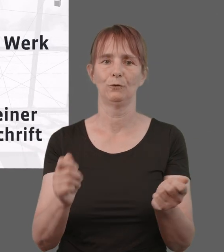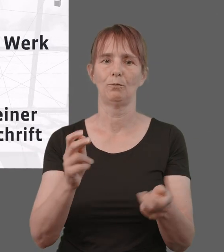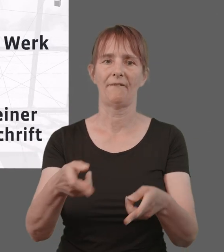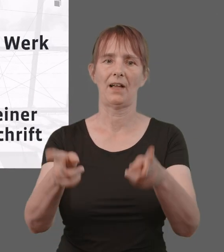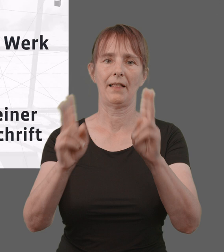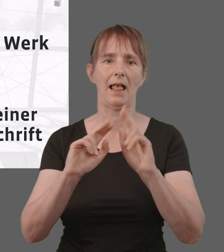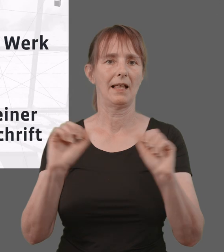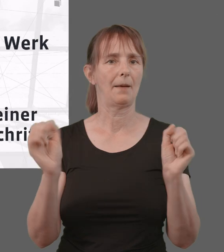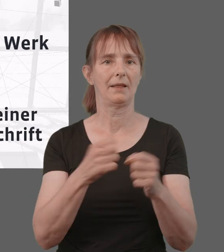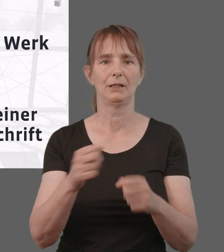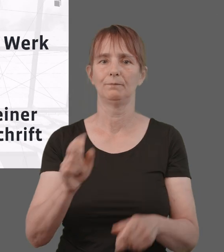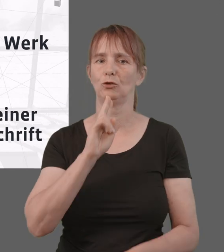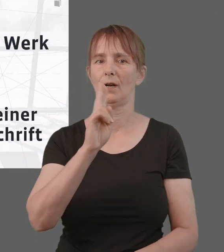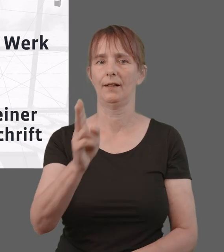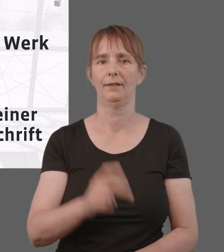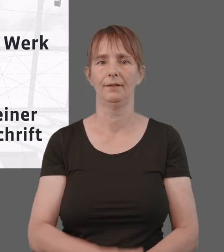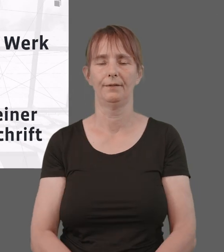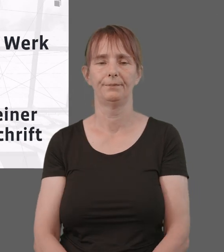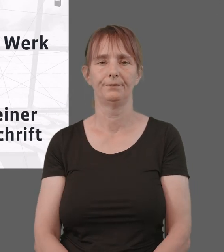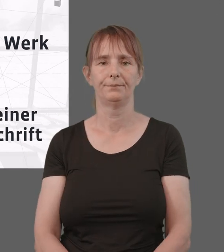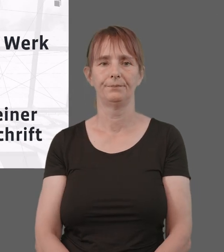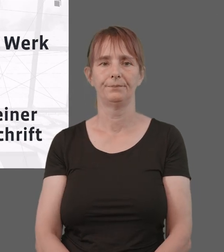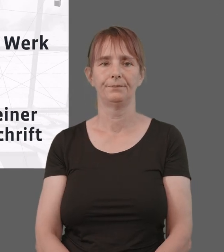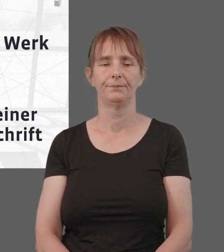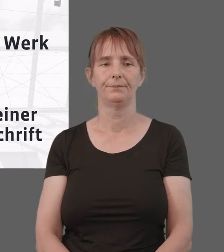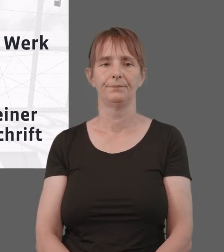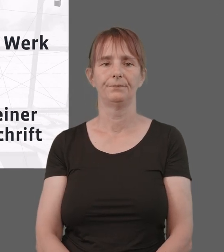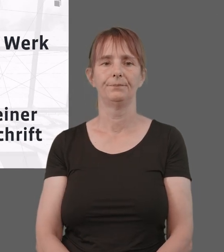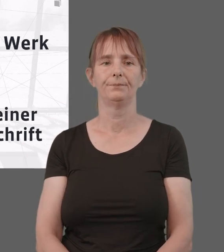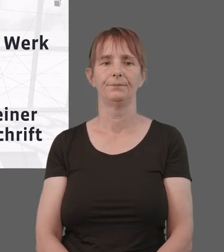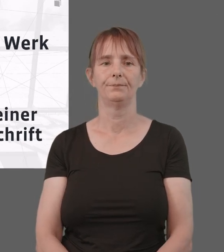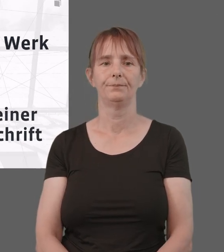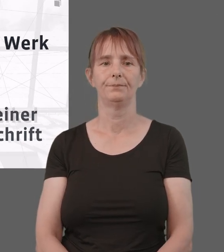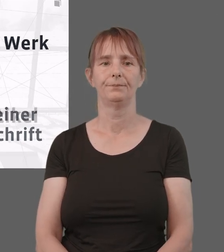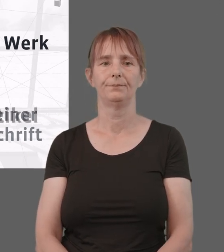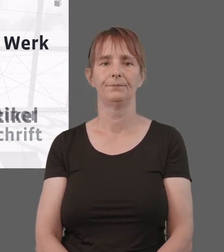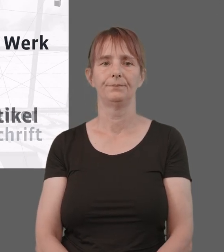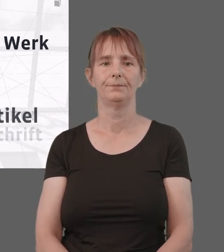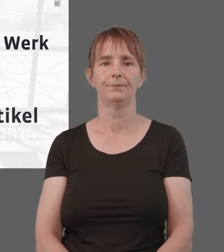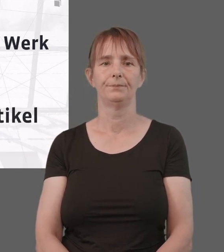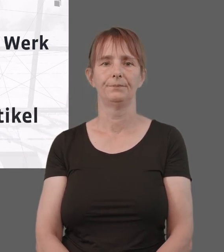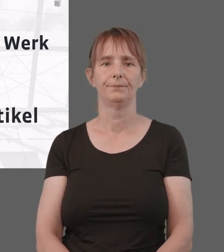die Fernleihe möglich. Hier sollten Sie immer den benötigten Artikel angeben den sie dann